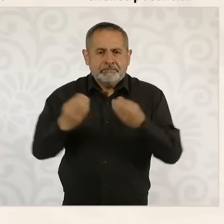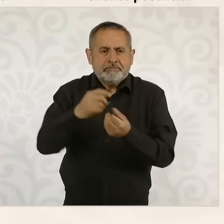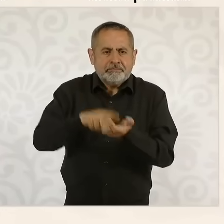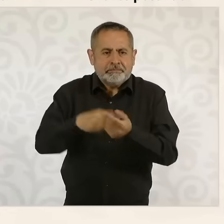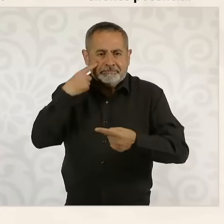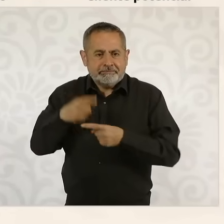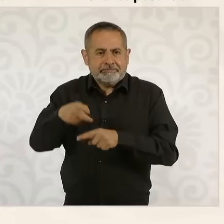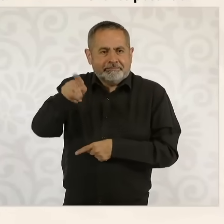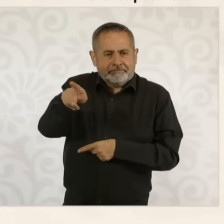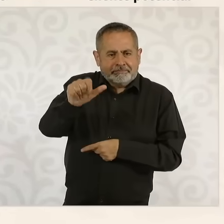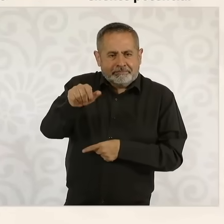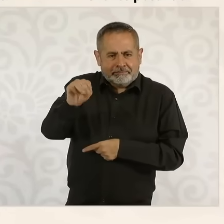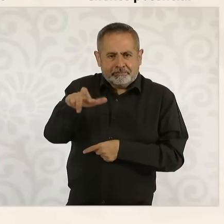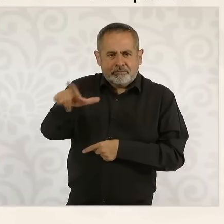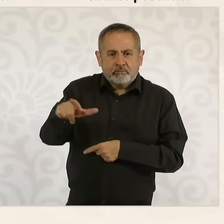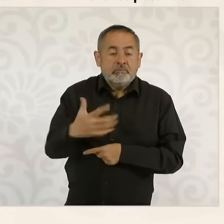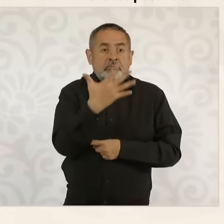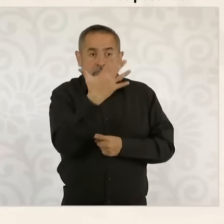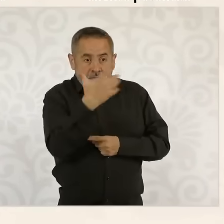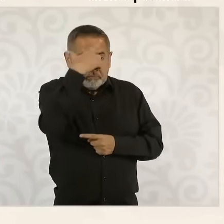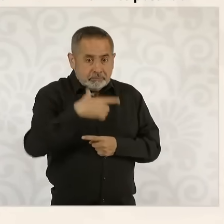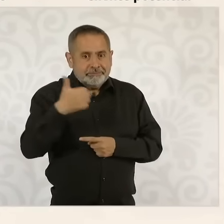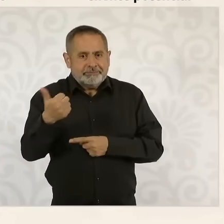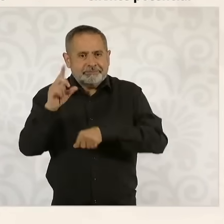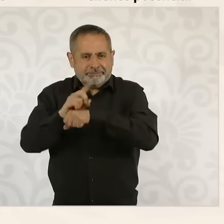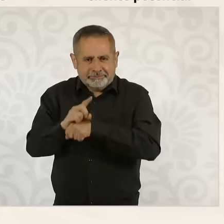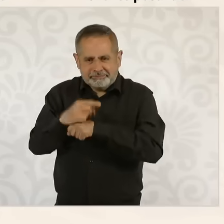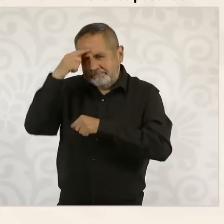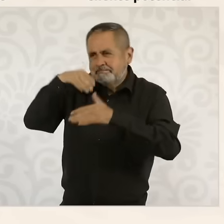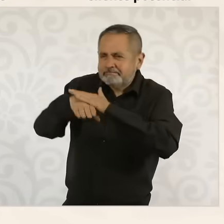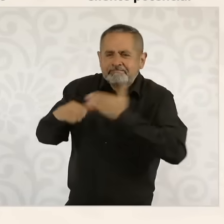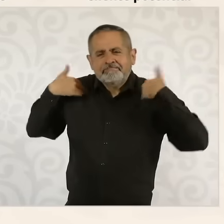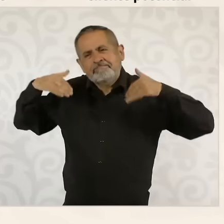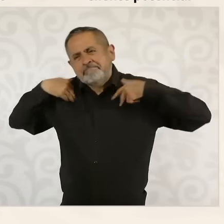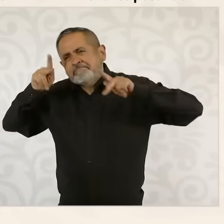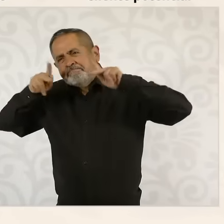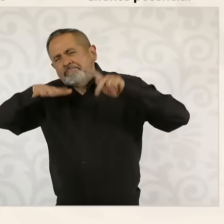una decepción, son cinco noches, 6 días. En estos estos paquetes, como ya estamos mencionando,